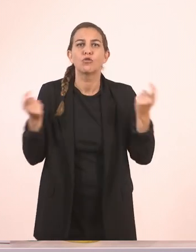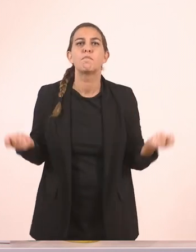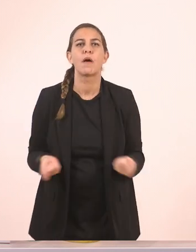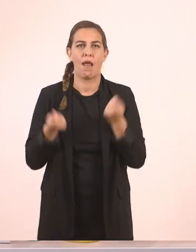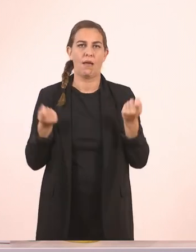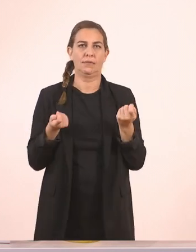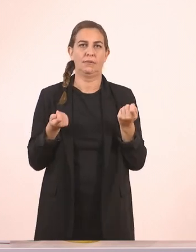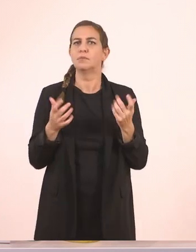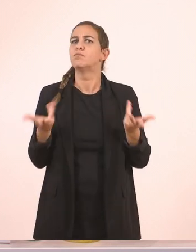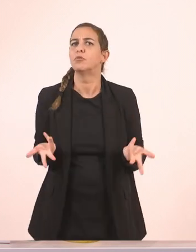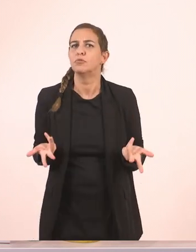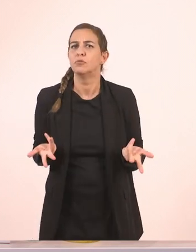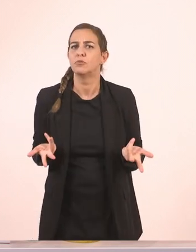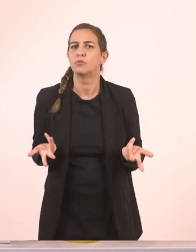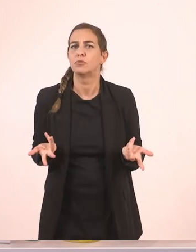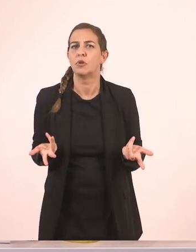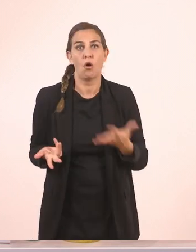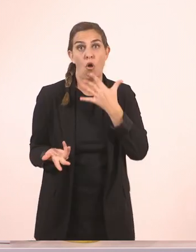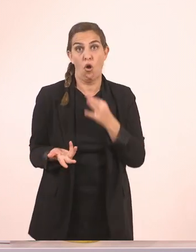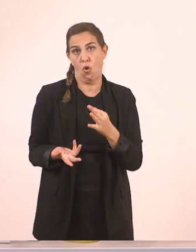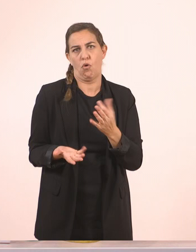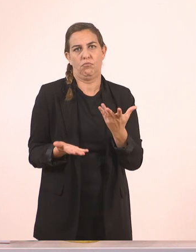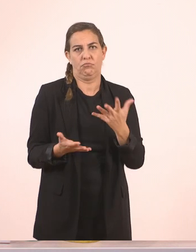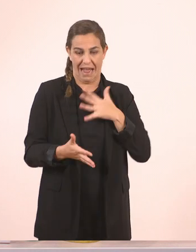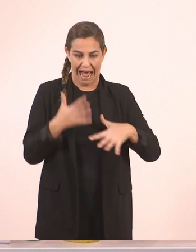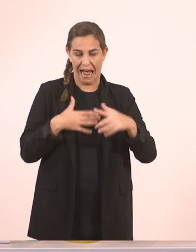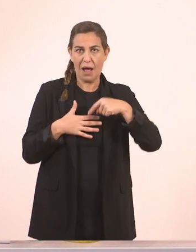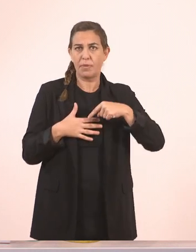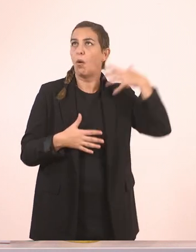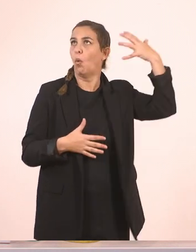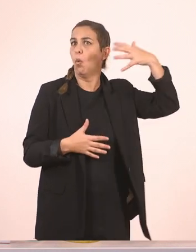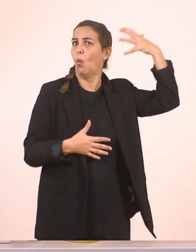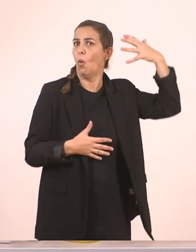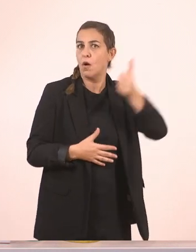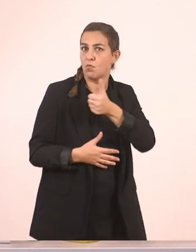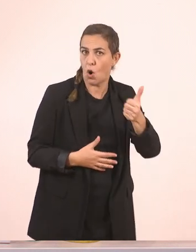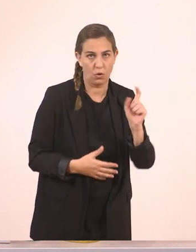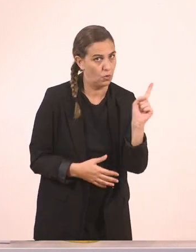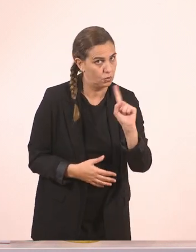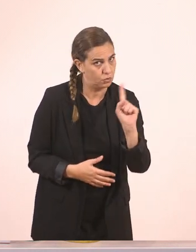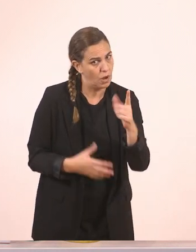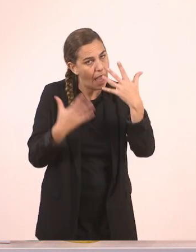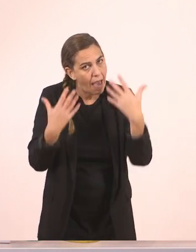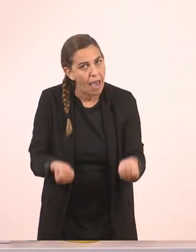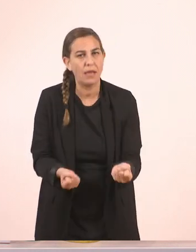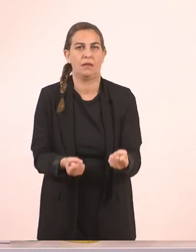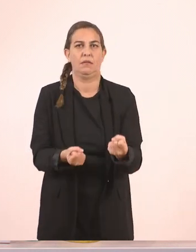Δεν είναι ένα νόημα άπιαστο, δεν είναι κάτι αόριστο. Ας πούμε στο σχολείο, στο σπίτι που είστε τώρα,